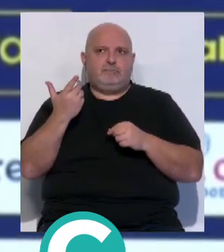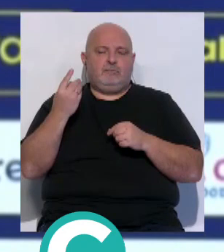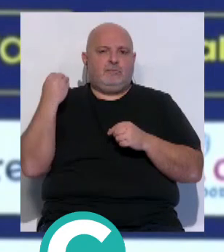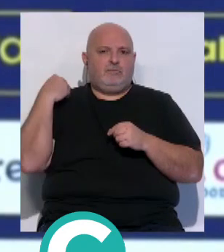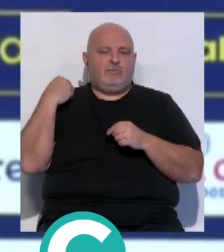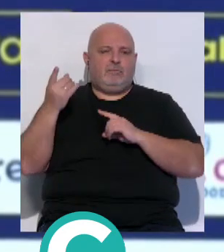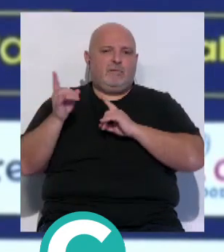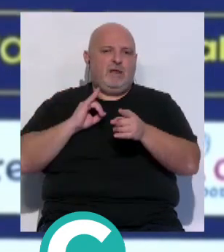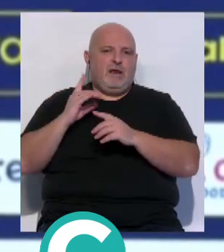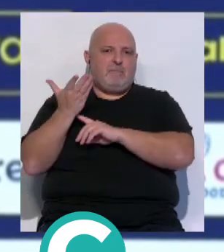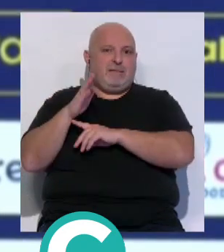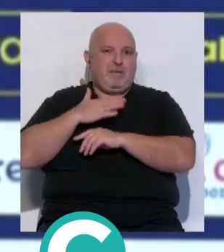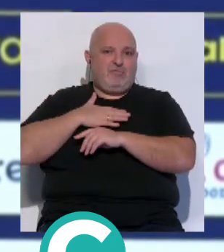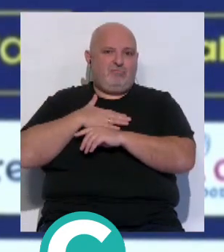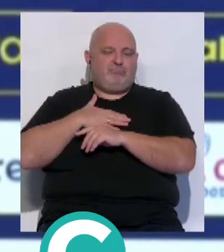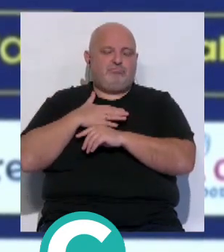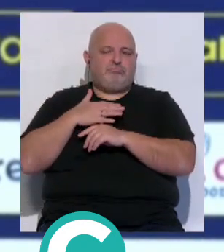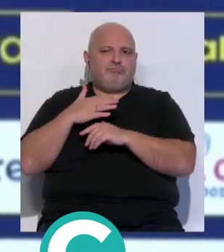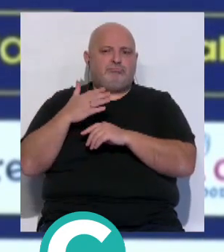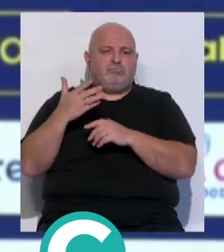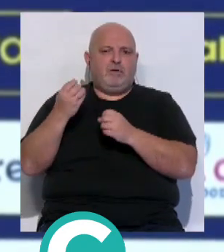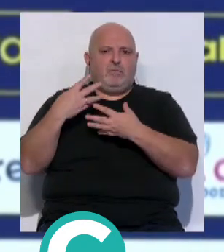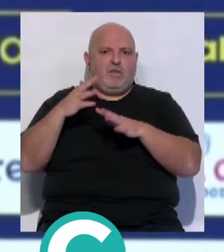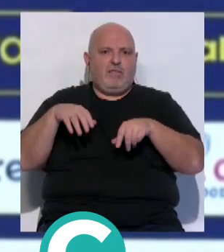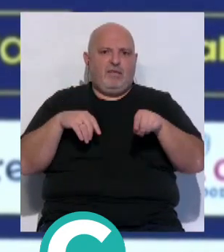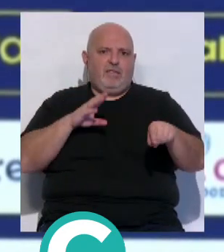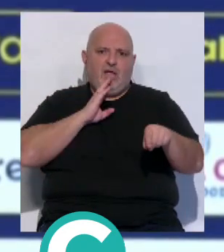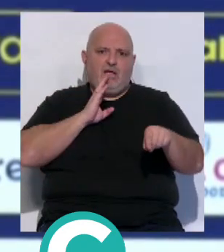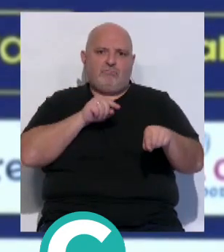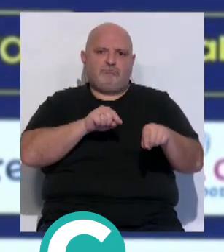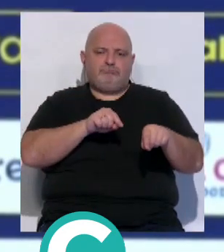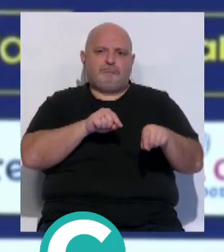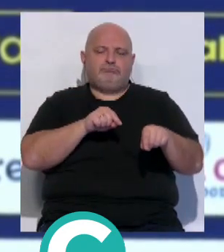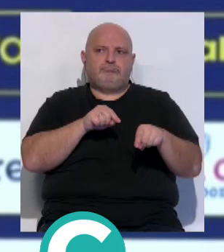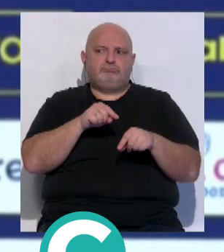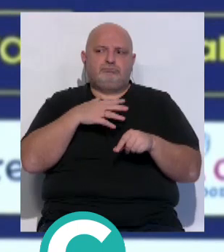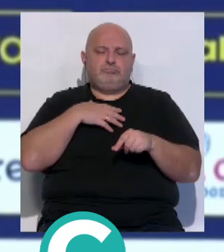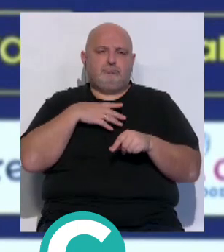de mi representante y apenas me me comentó lo del Cádiz le dije que que no lo dude un segundo y que